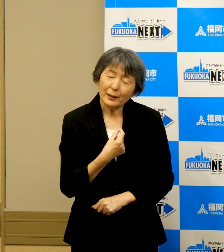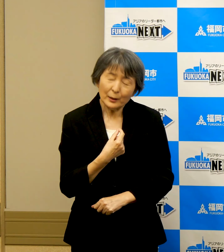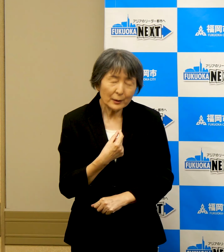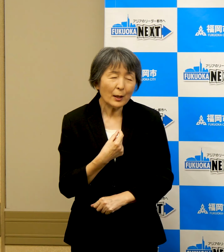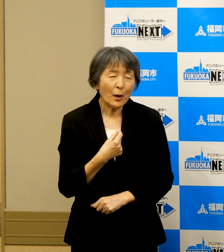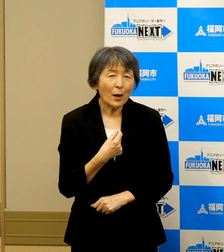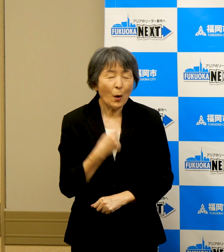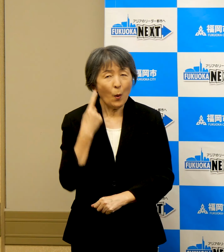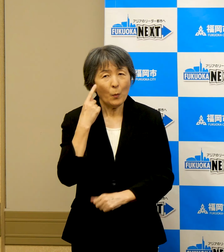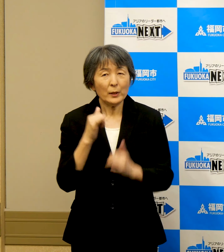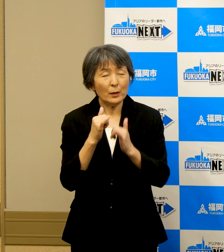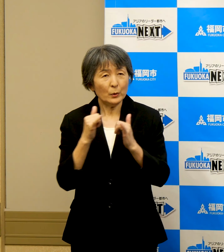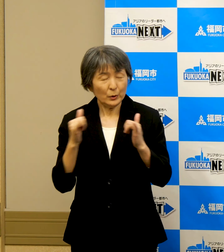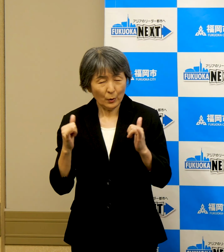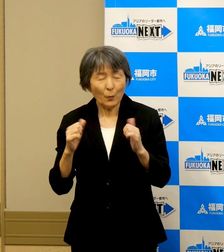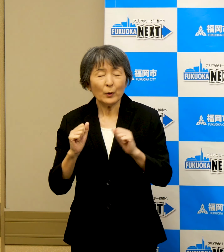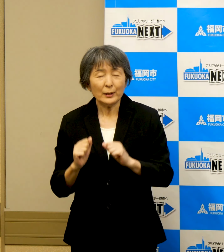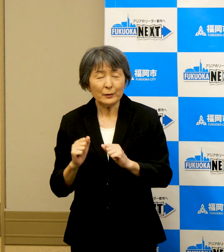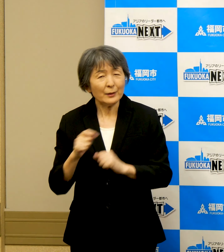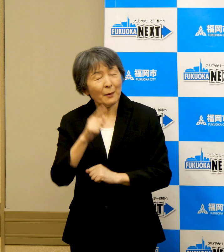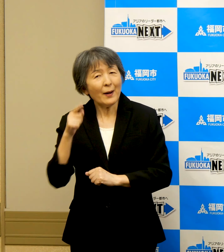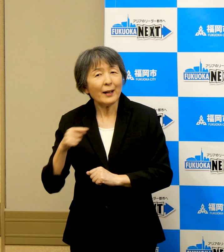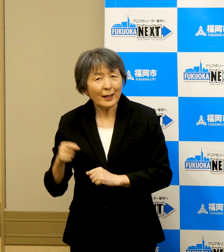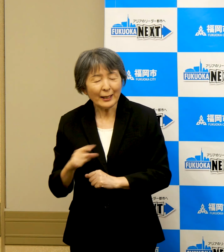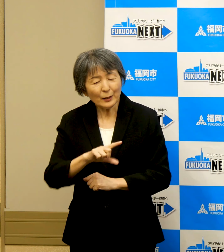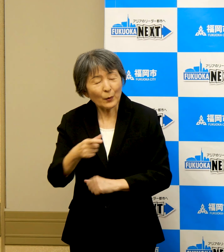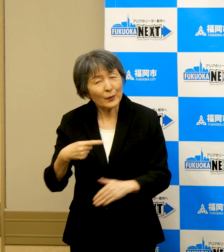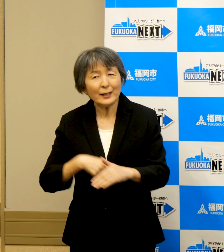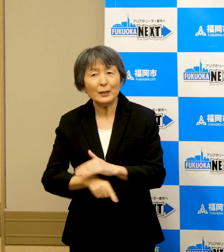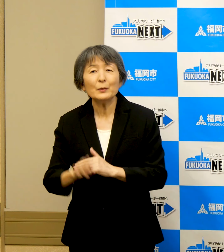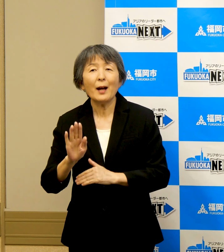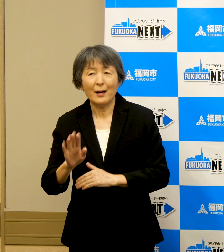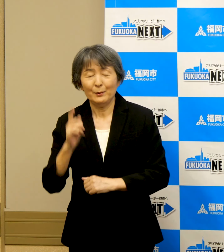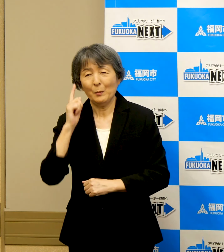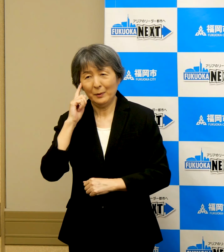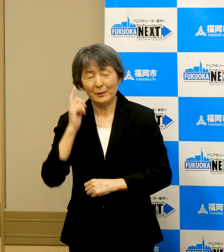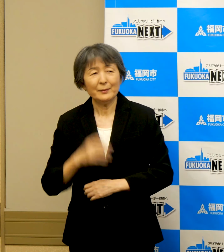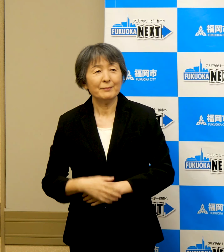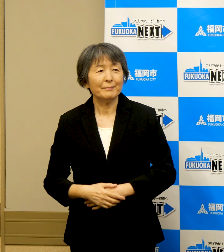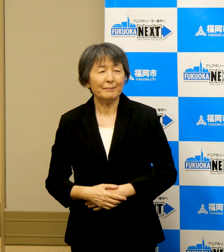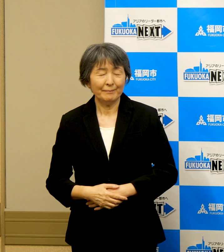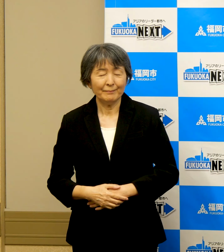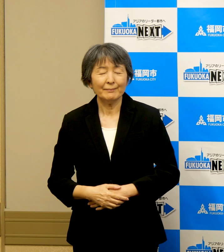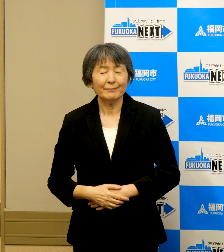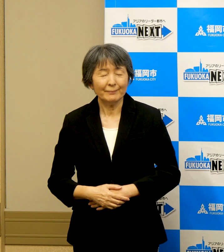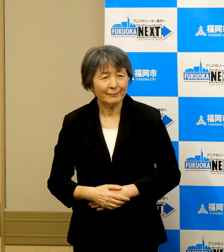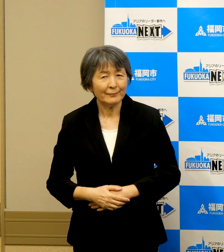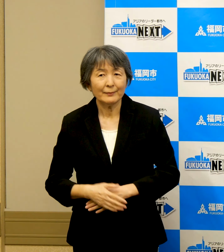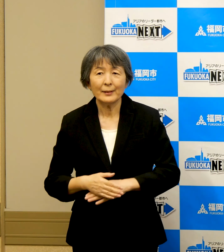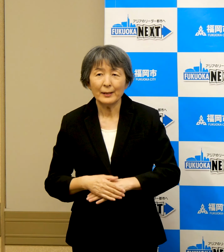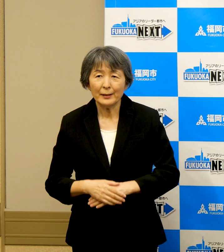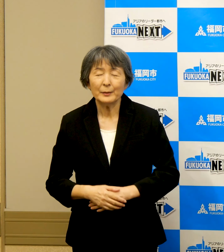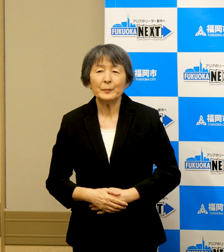そのあたりの複合的な理由なんだろうと思っています (記者)ありがとうございます